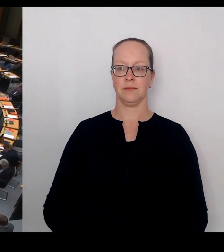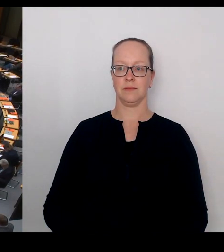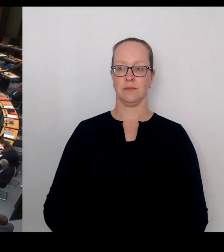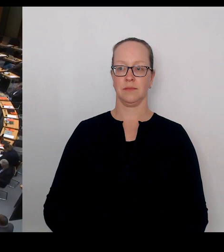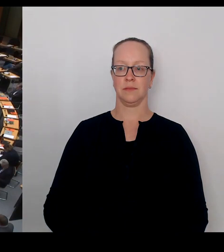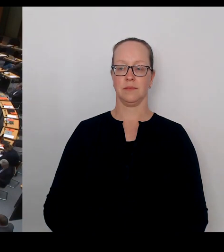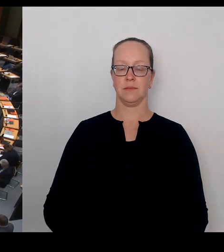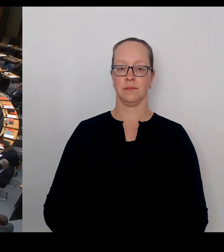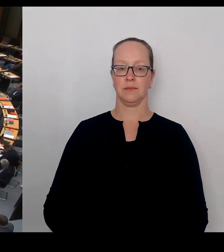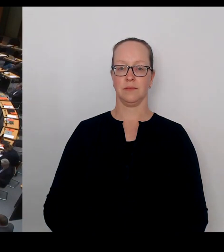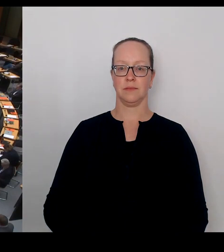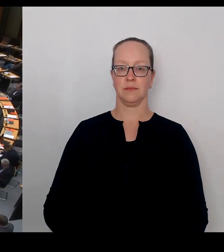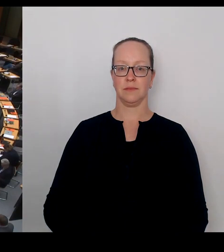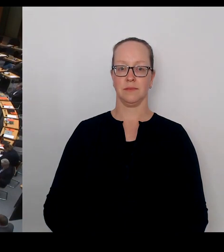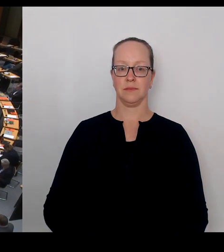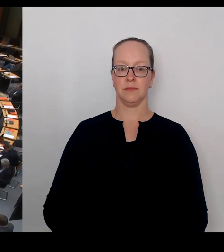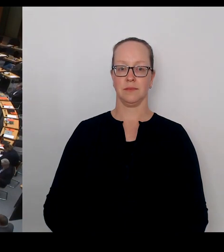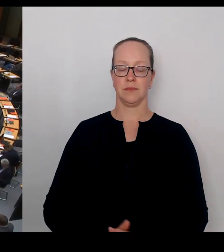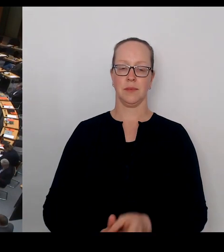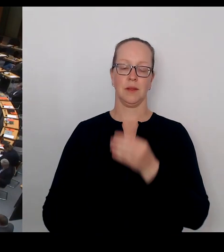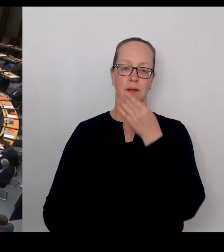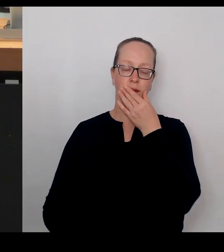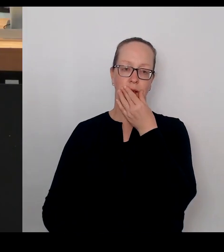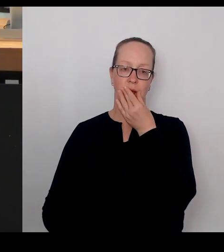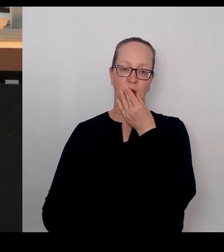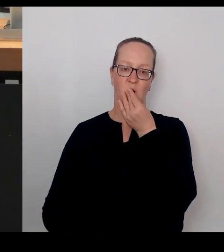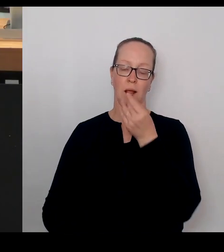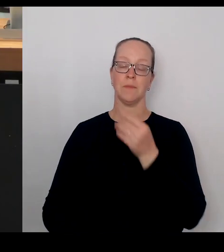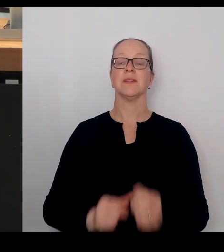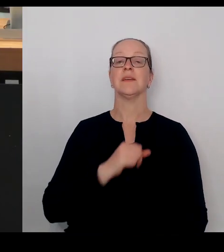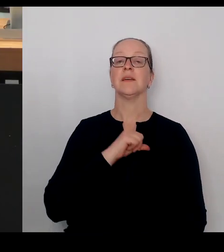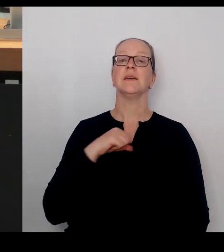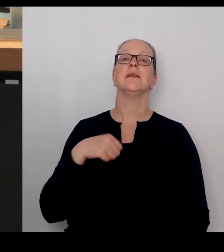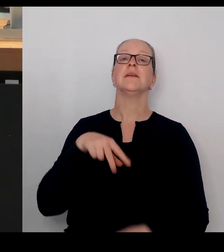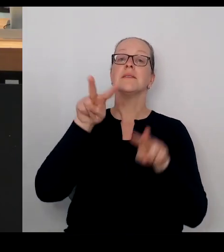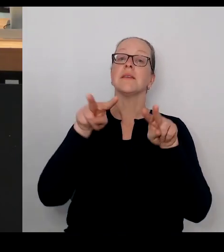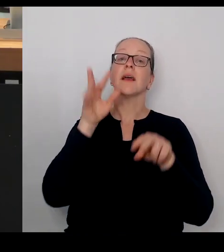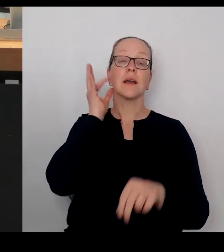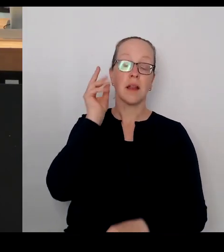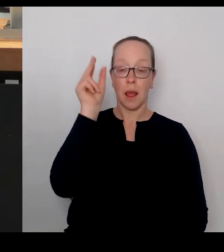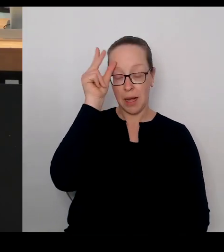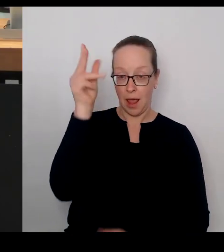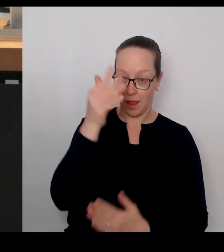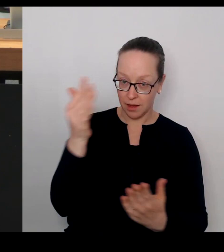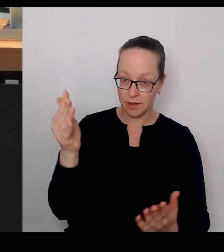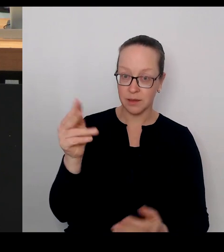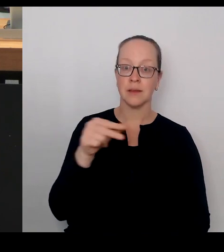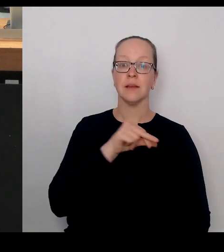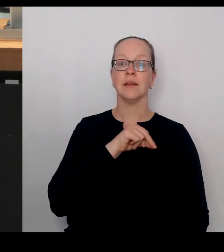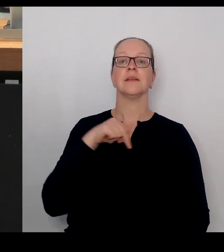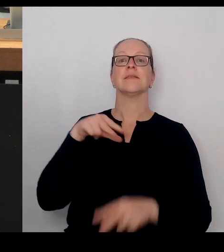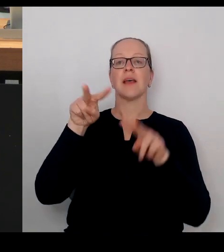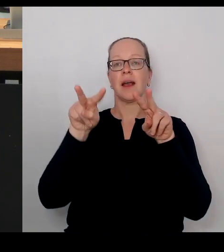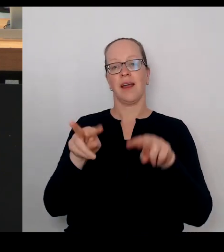Sehr geehrte Damen und Herren! Sehr geehrte Frau Präsidentin Während meiner Pflegetour durch Berlin bin ich wiederholt auf ein